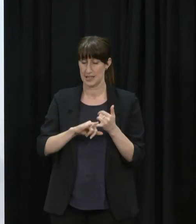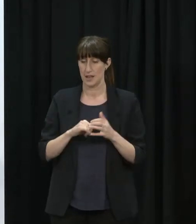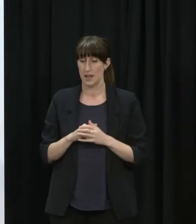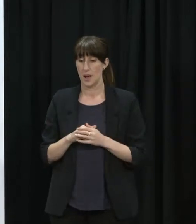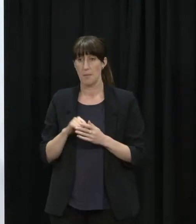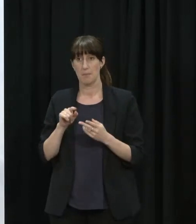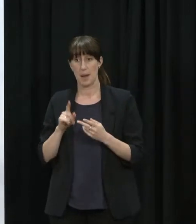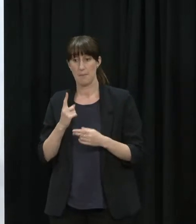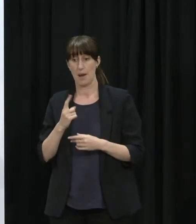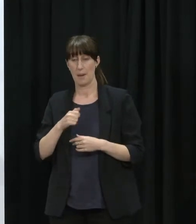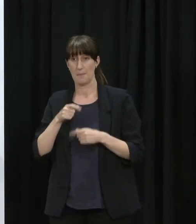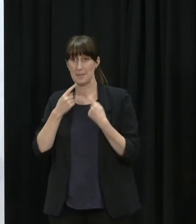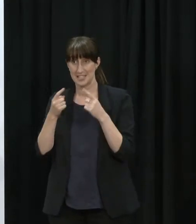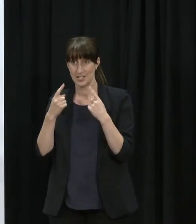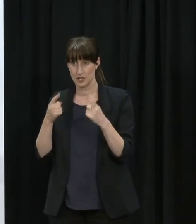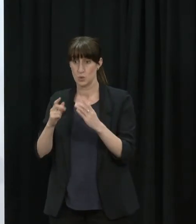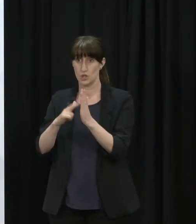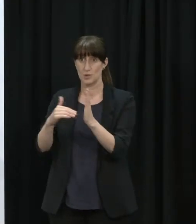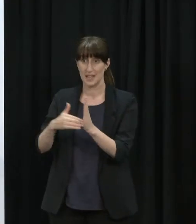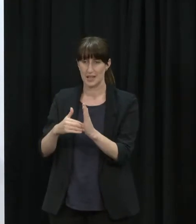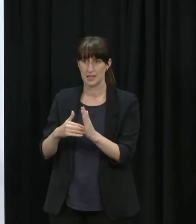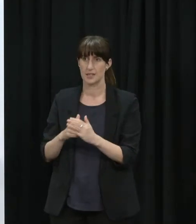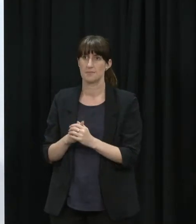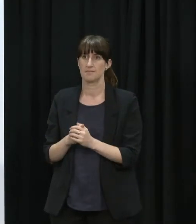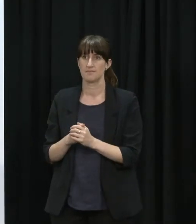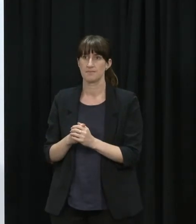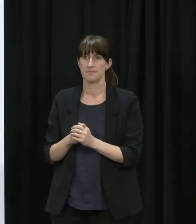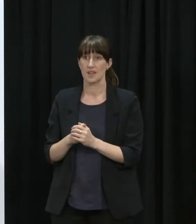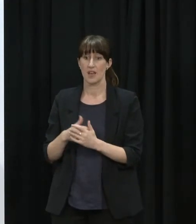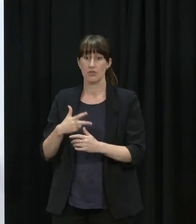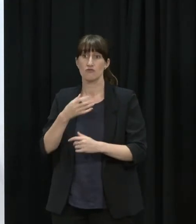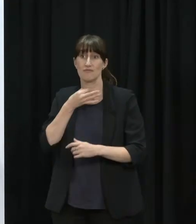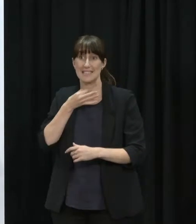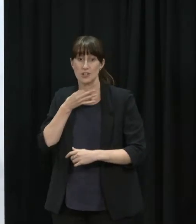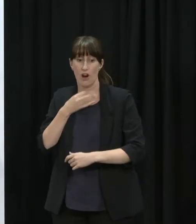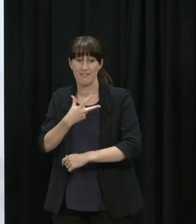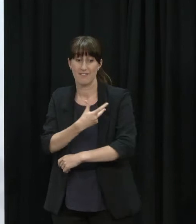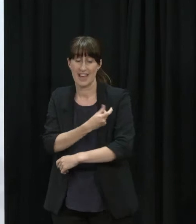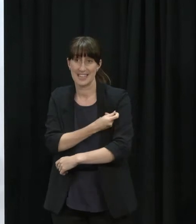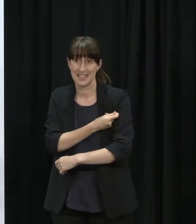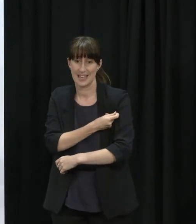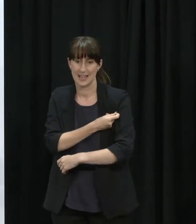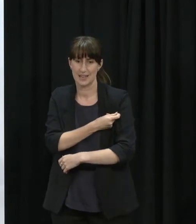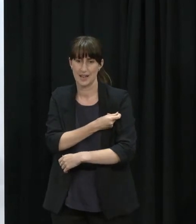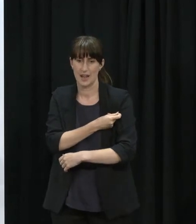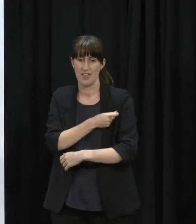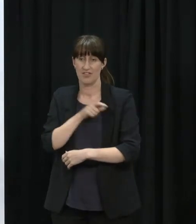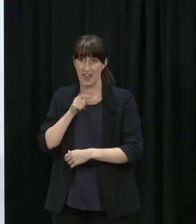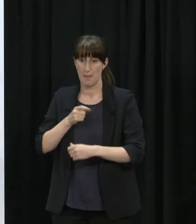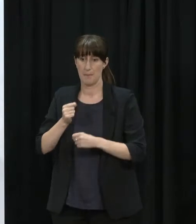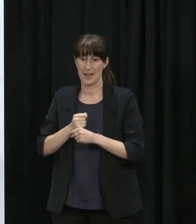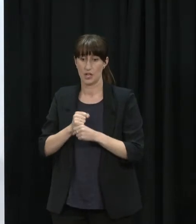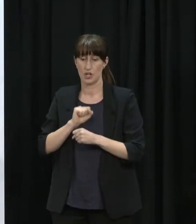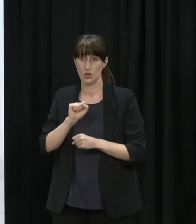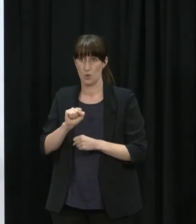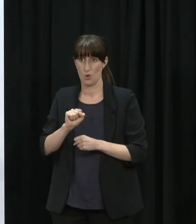mo te mate o te myocarditis. He